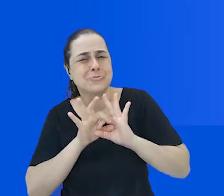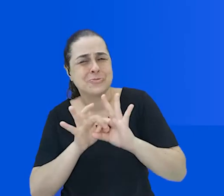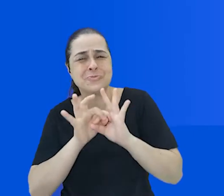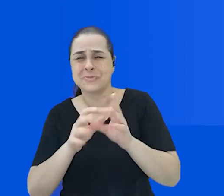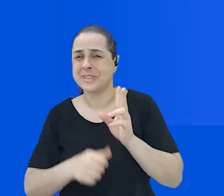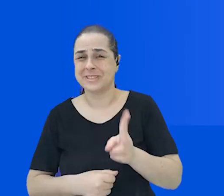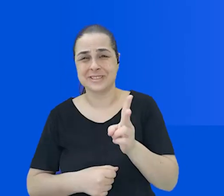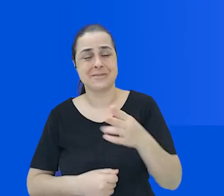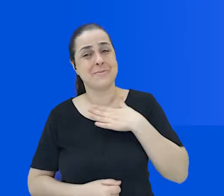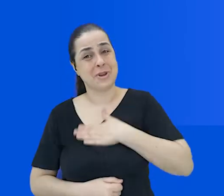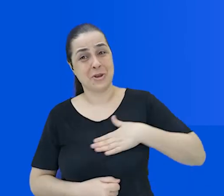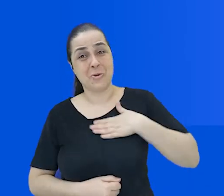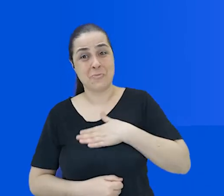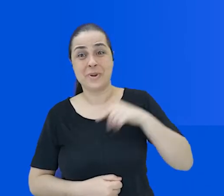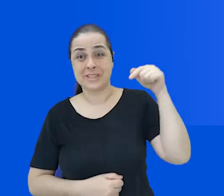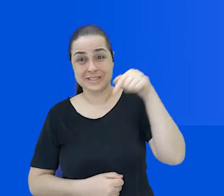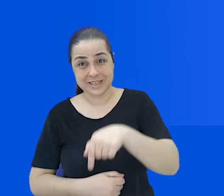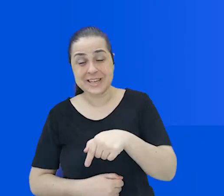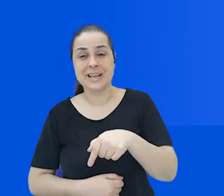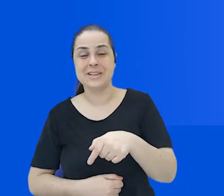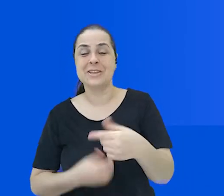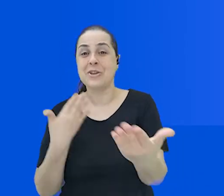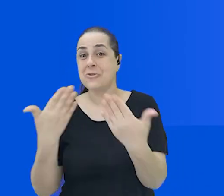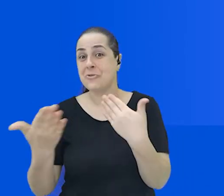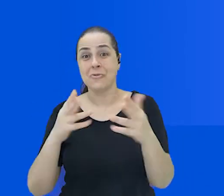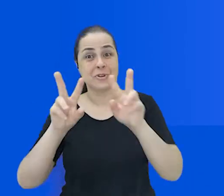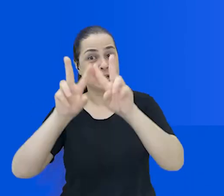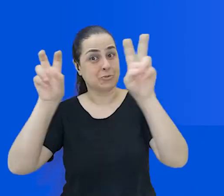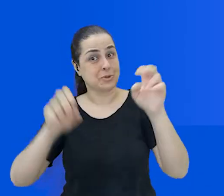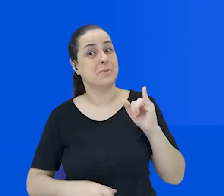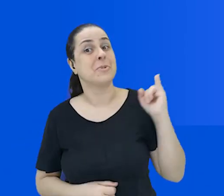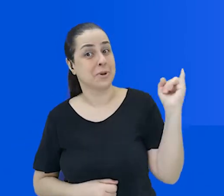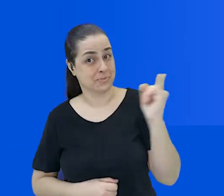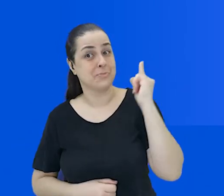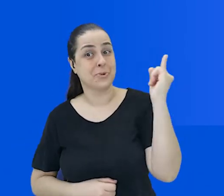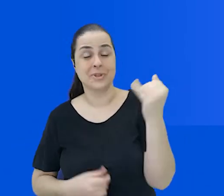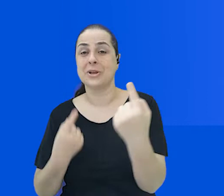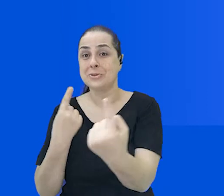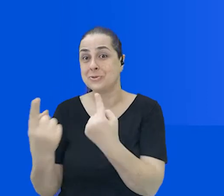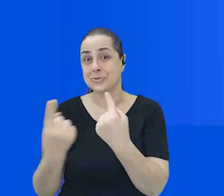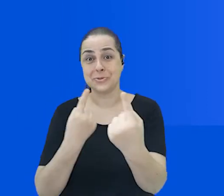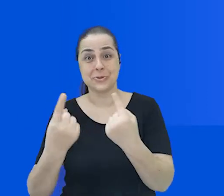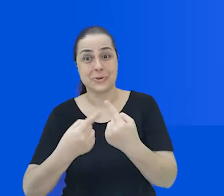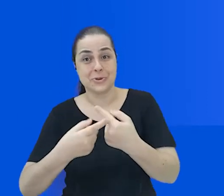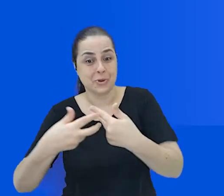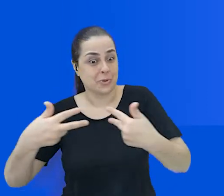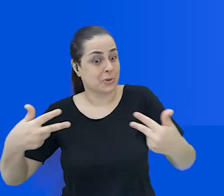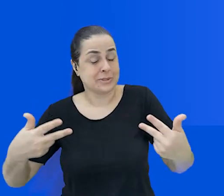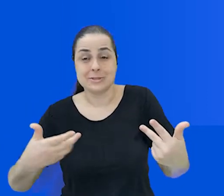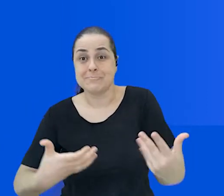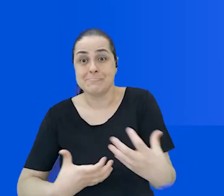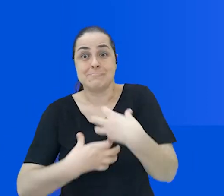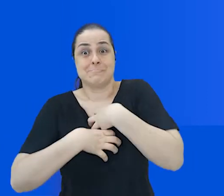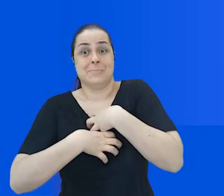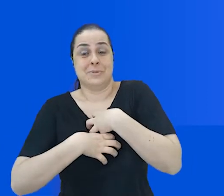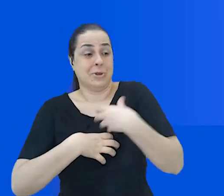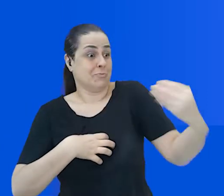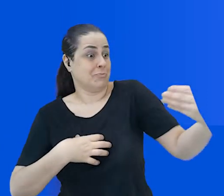E é um prazer estar aqui, discutir sobre um tema tão importante, dialogar sobre algo que nos atravessa aí diariamente.